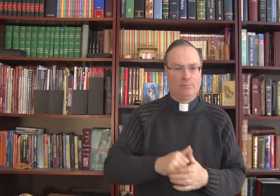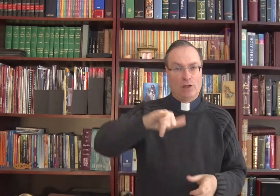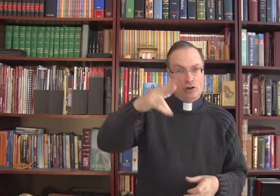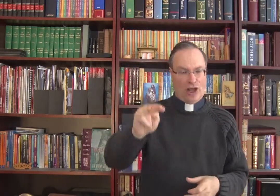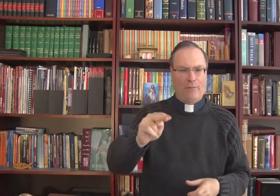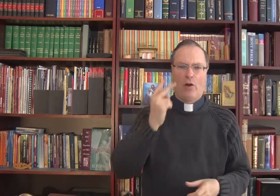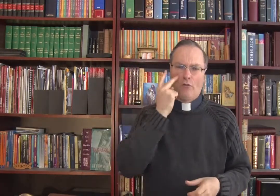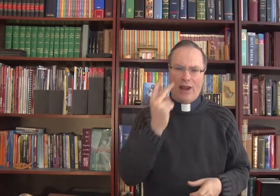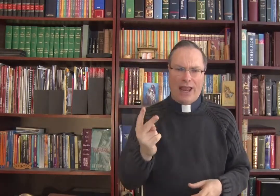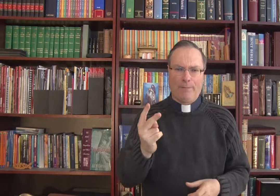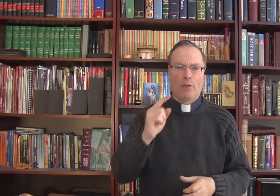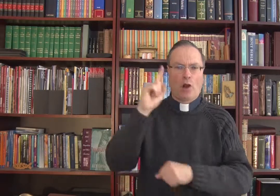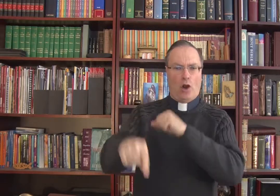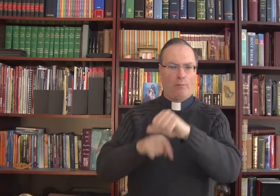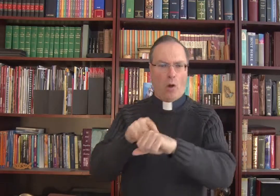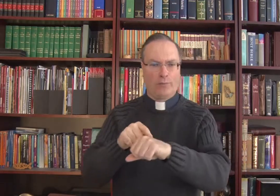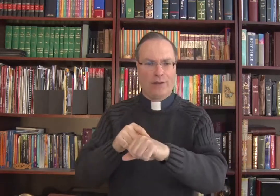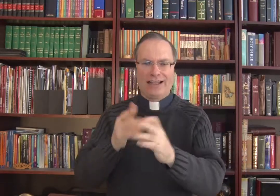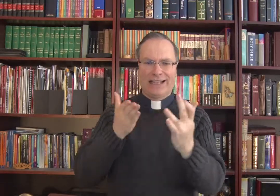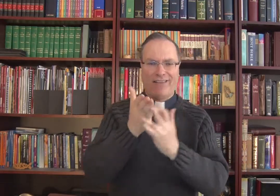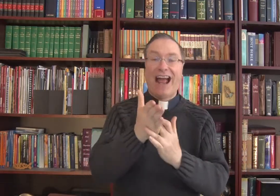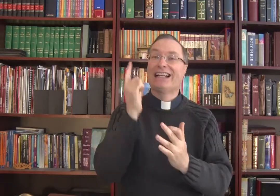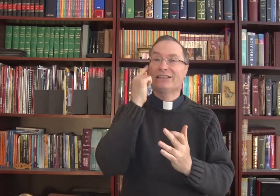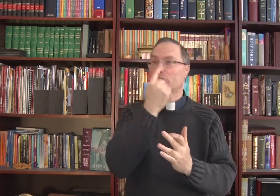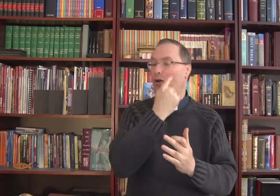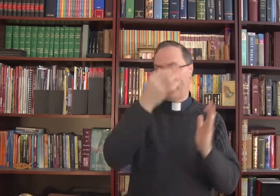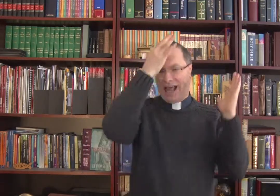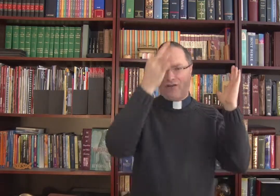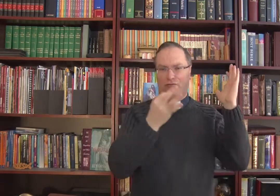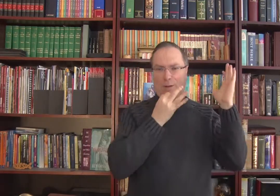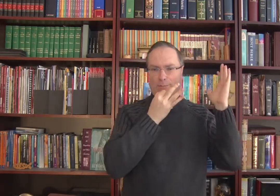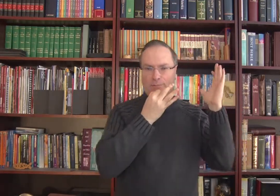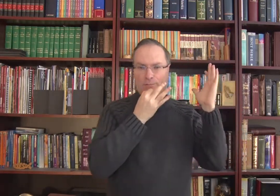Jean voyait le monde à travers les yeux de la foi.